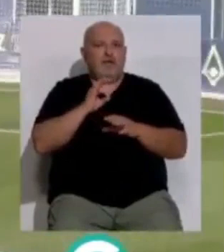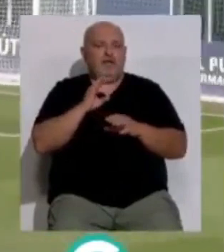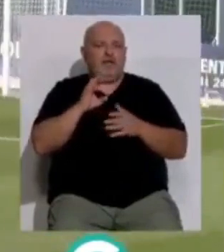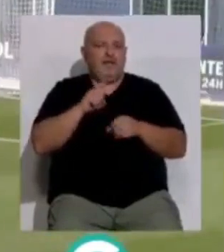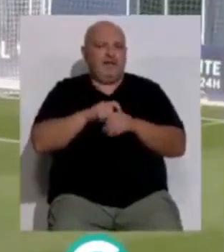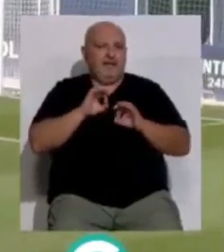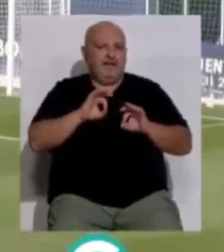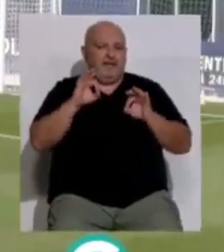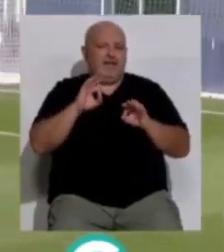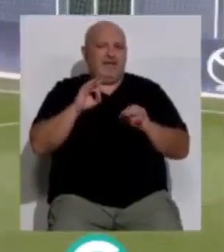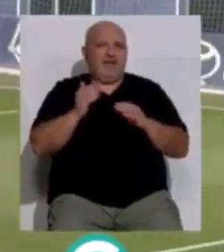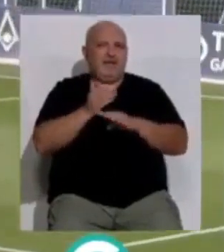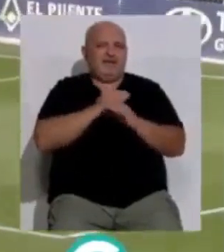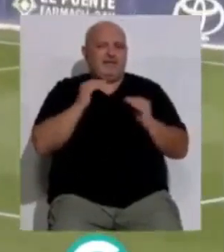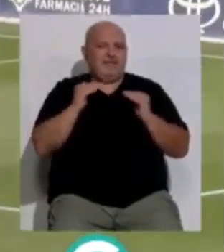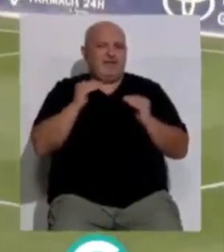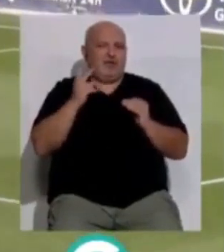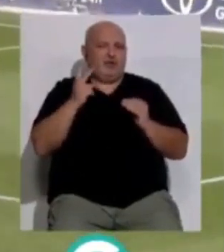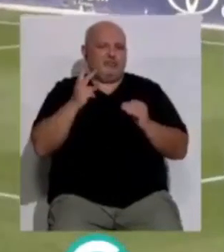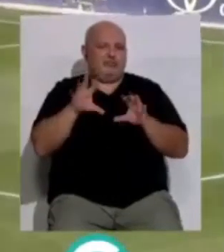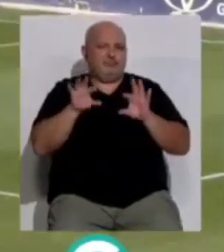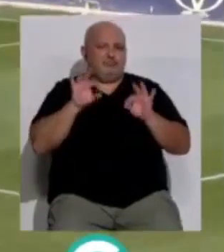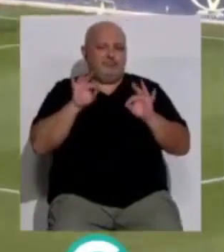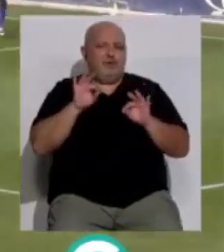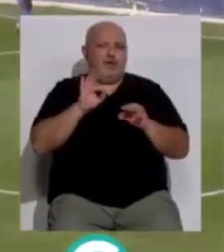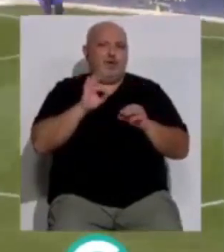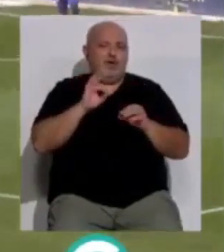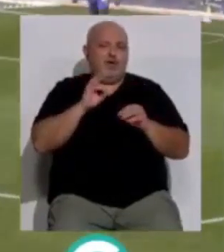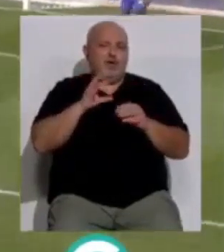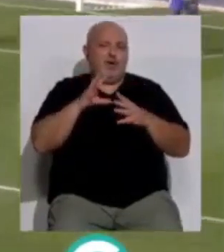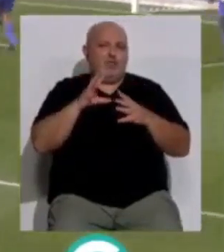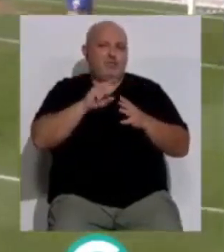para las pretemporadas ahí hay dos posibilidades yo que tienes que completar un número para poder